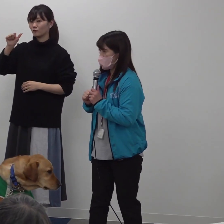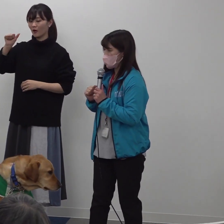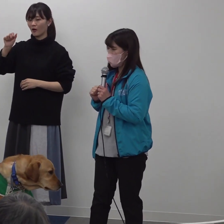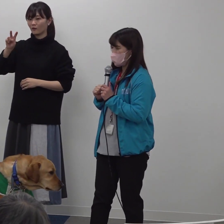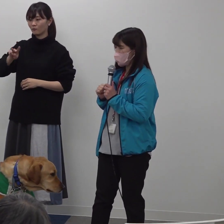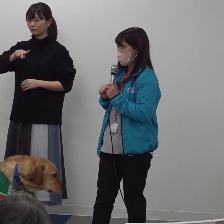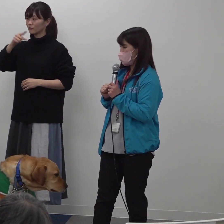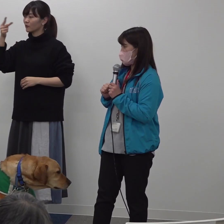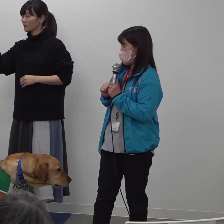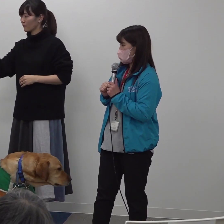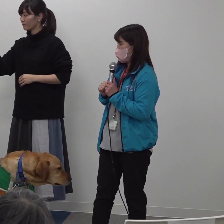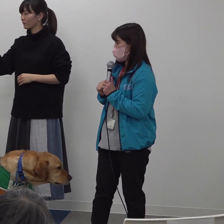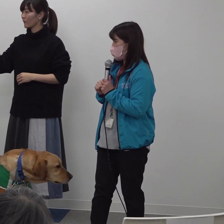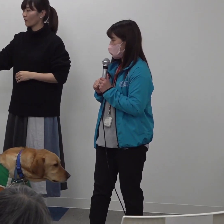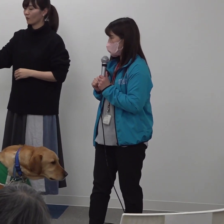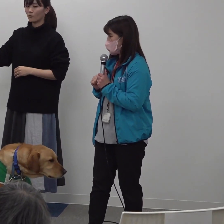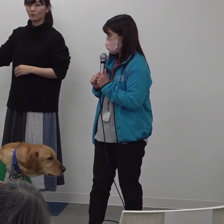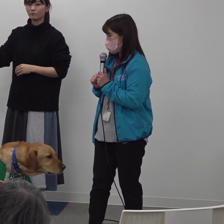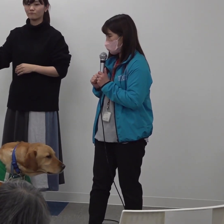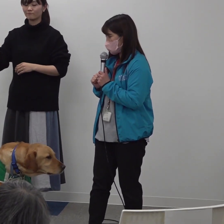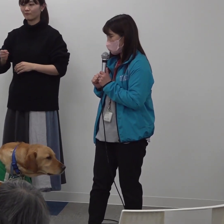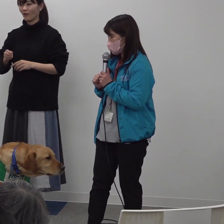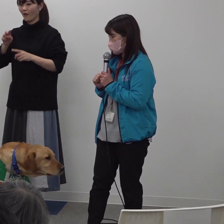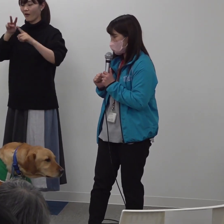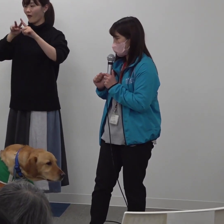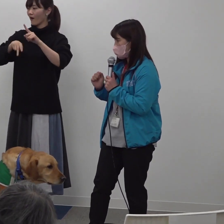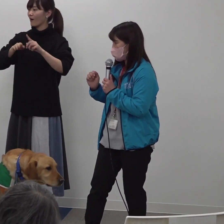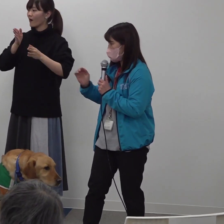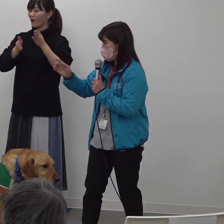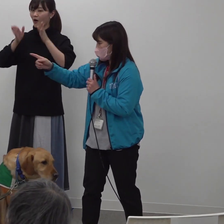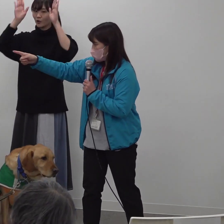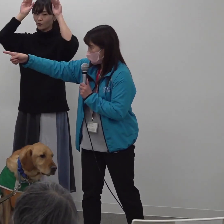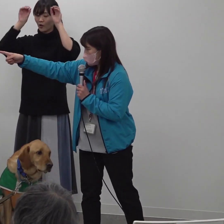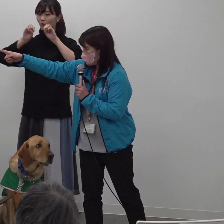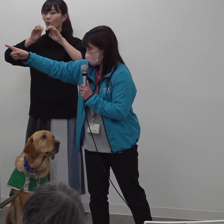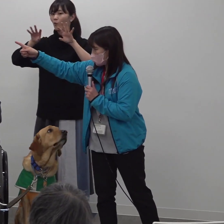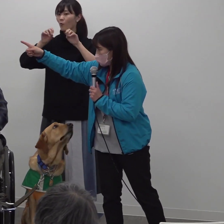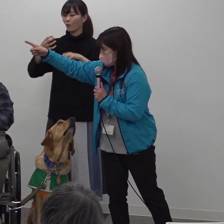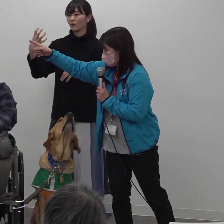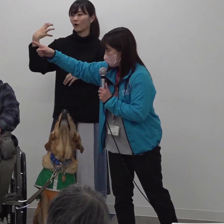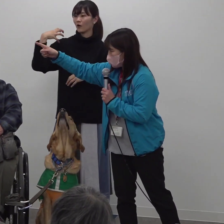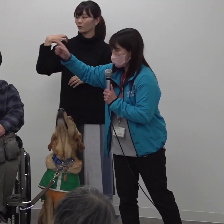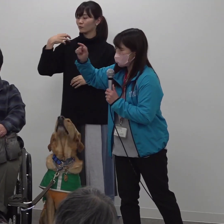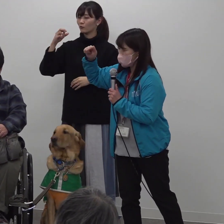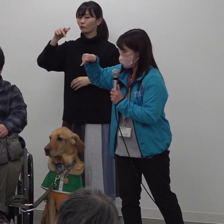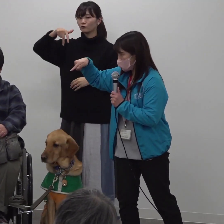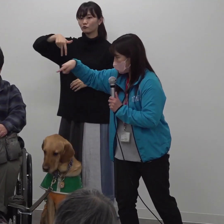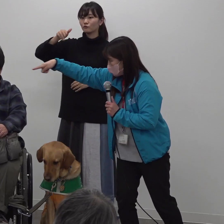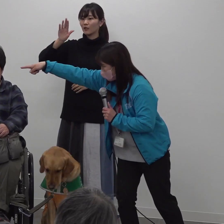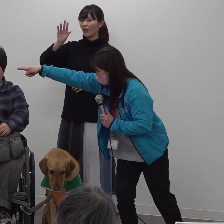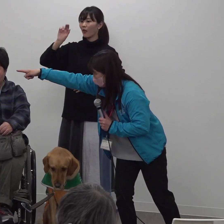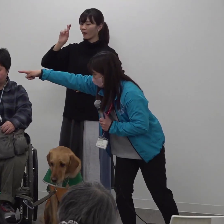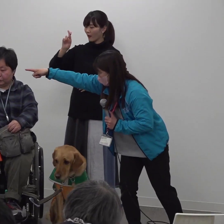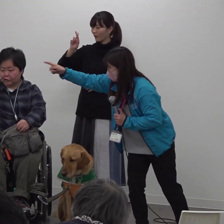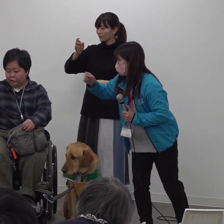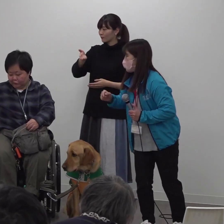介助犬の広報を担当してるステラにバトンタッチをしようと思います